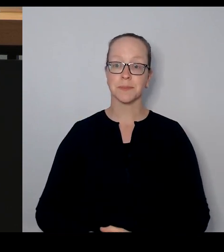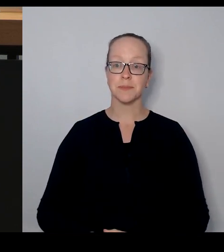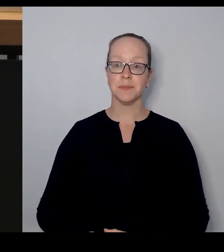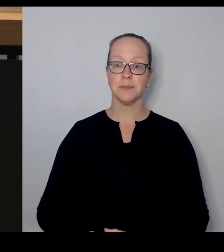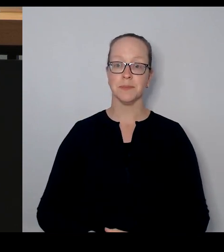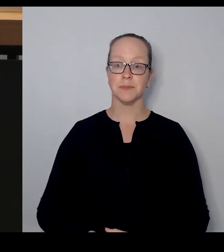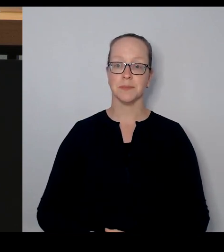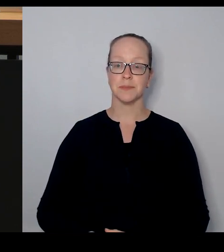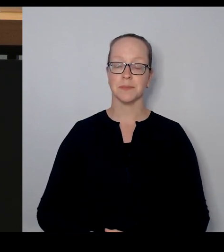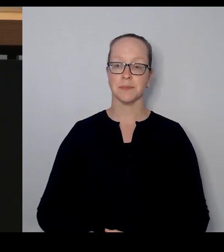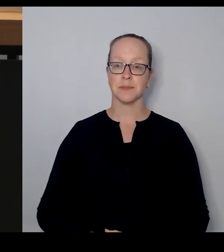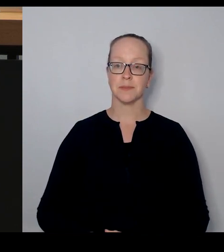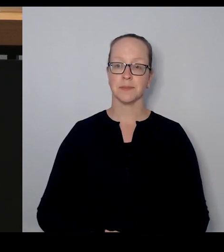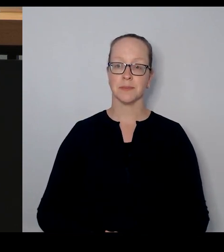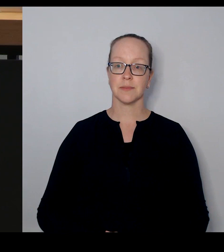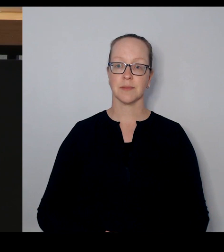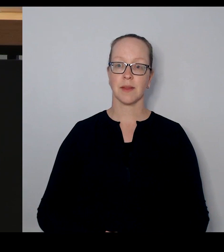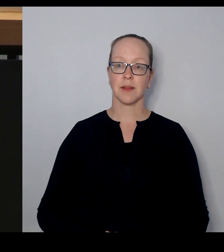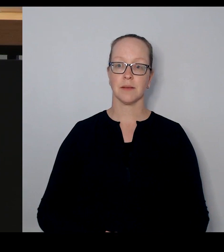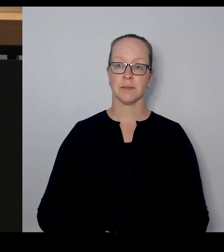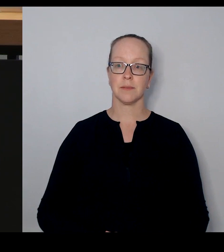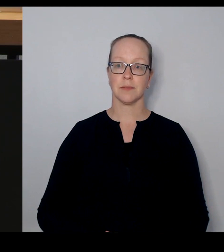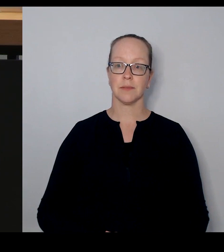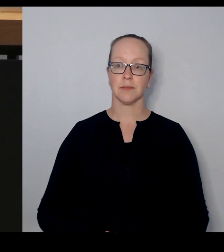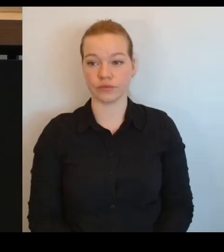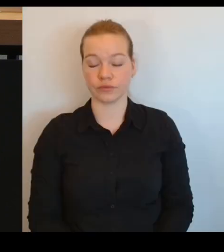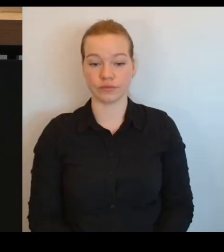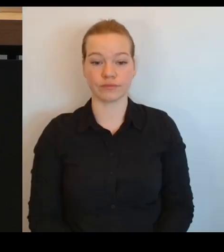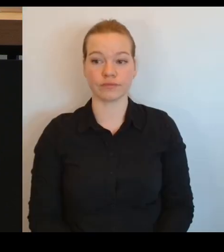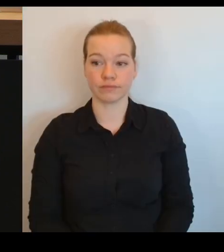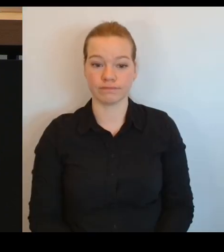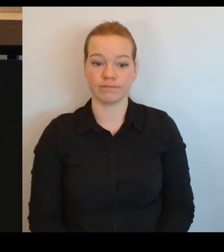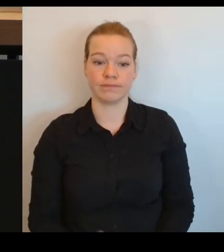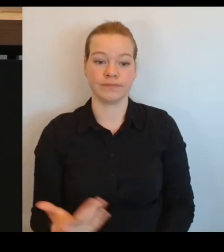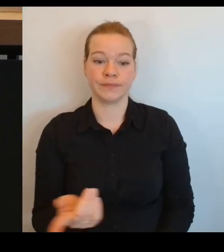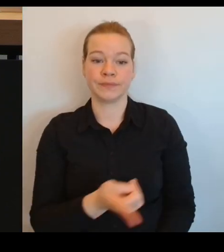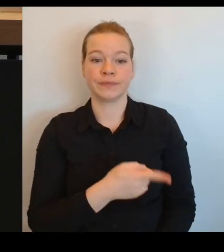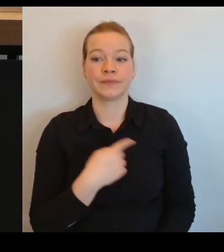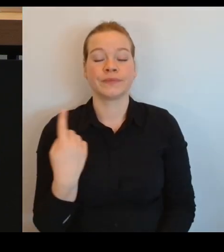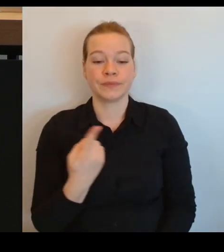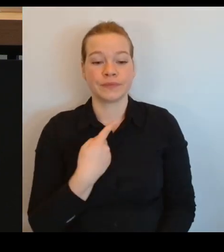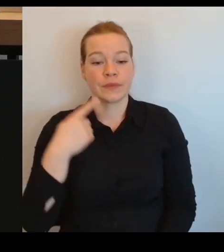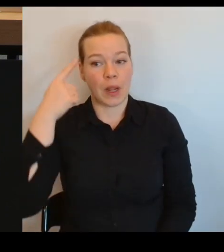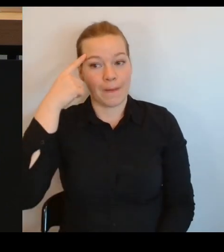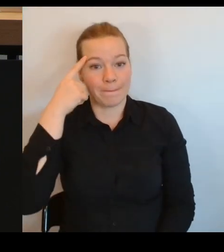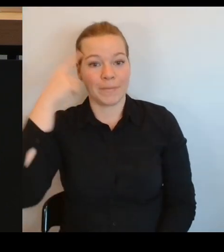Wir müssen dafür sorgen dass der Haushalt in den nächsten Jahren wieder auf einen Pfad zurückgeführt wird, der in